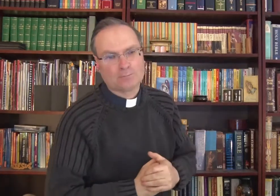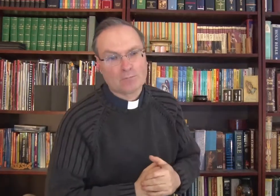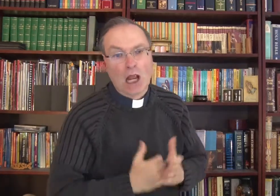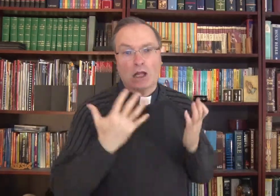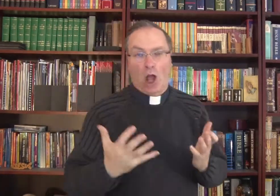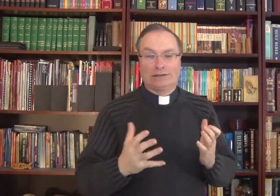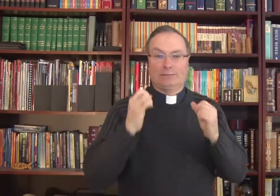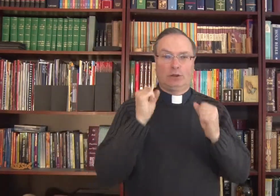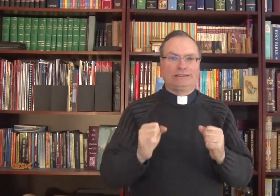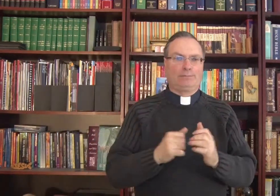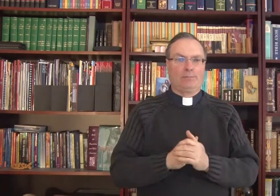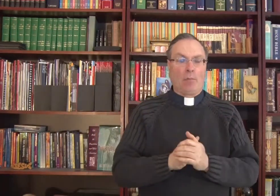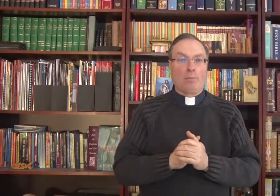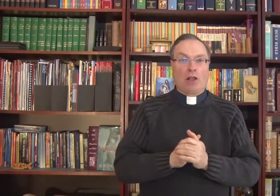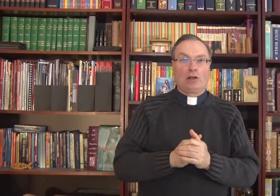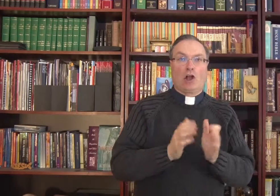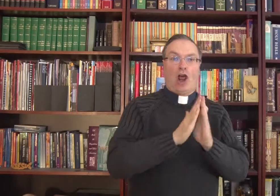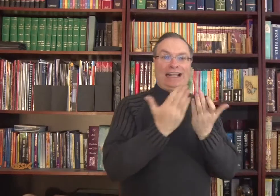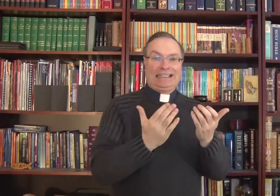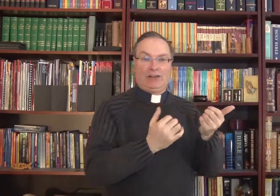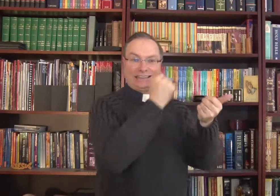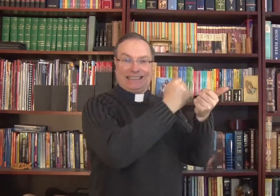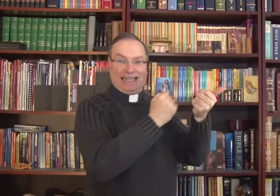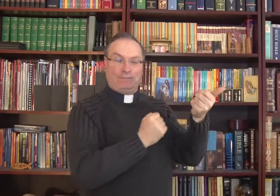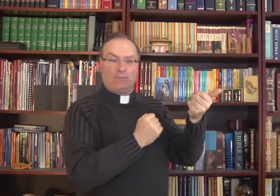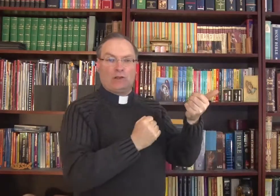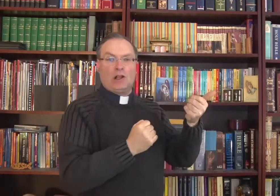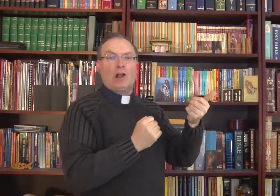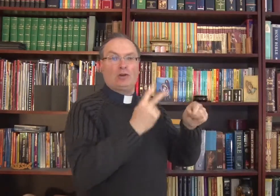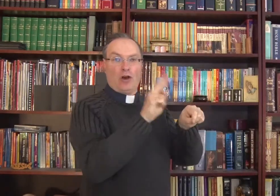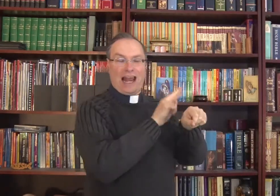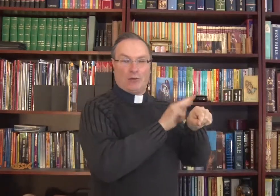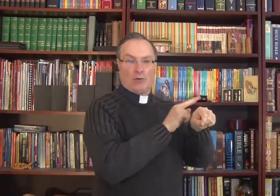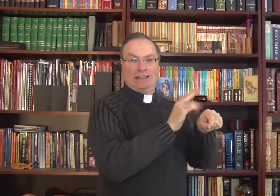Donc, c’est possiblement le livre scellé que l’Agneau